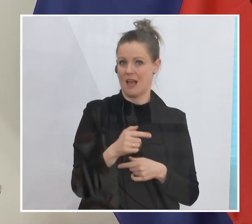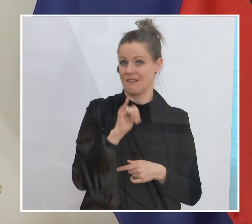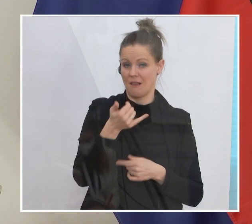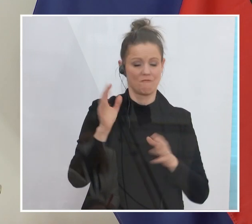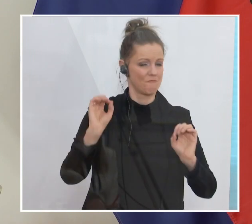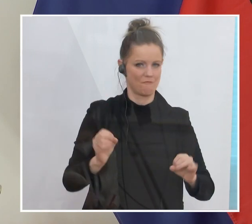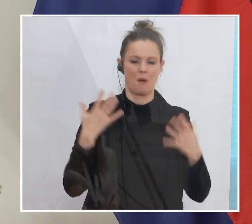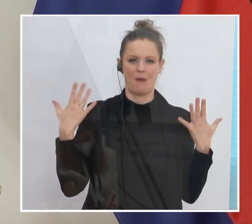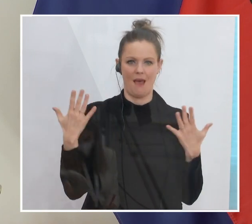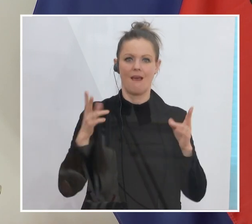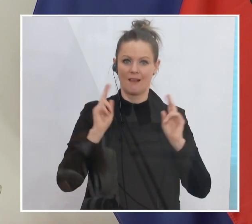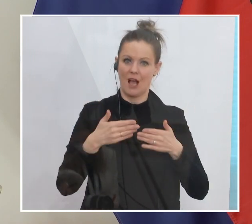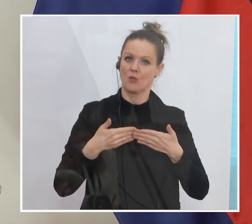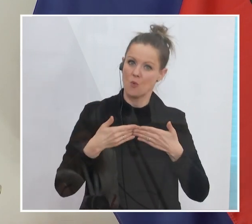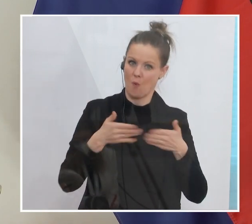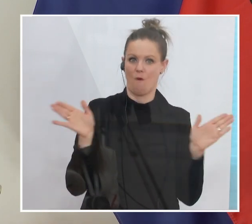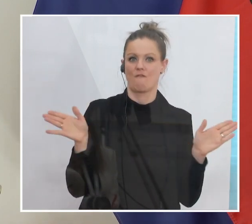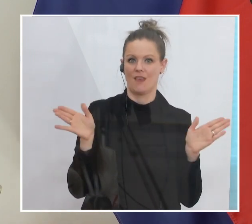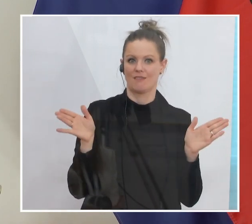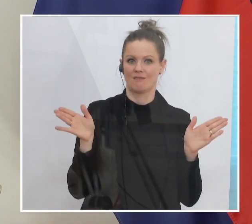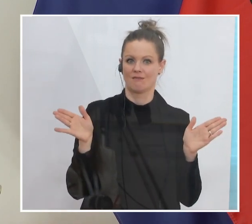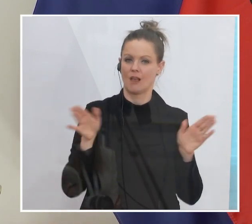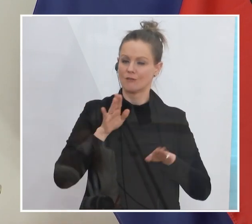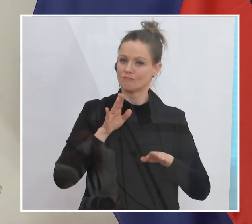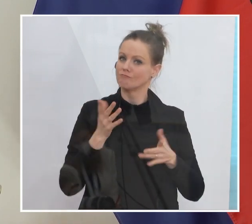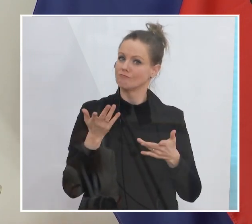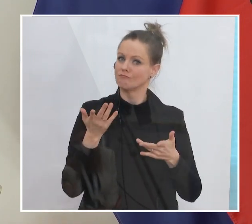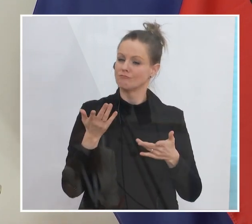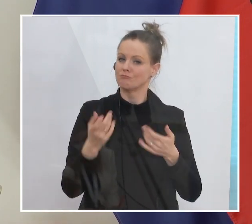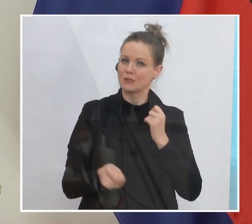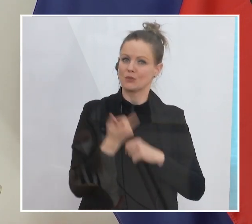wir können wieder öffnen und wir wissen, dass dann eben auch speziell Gastronomie und Tourismus,